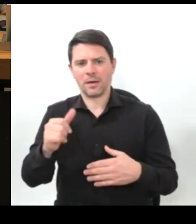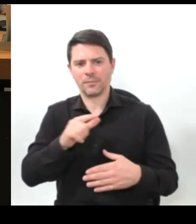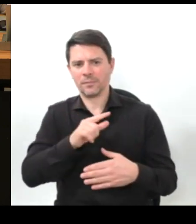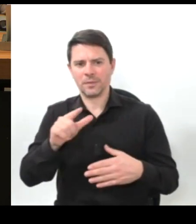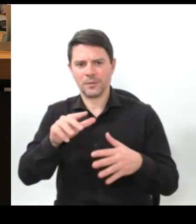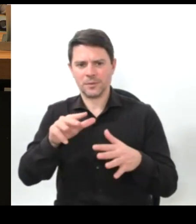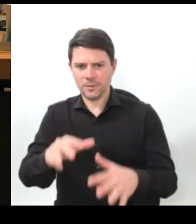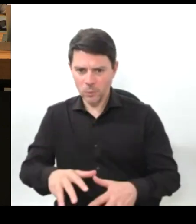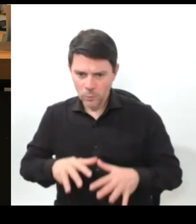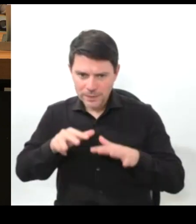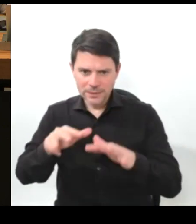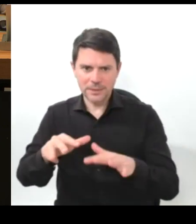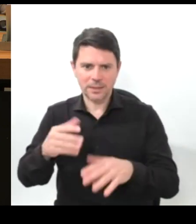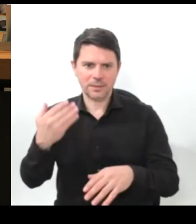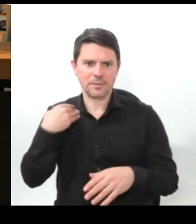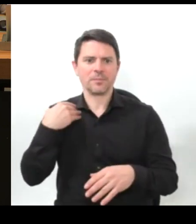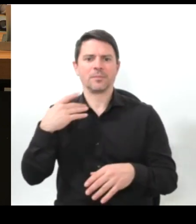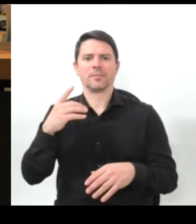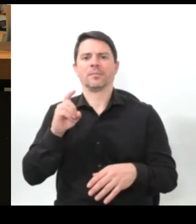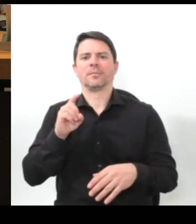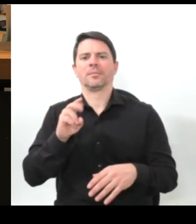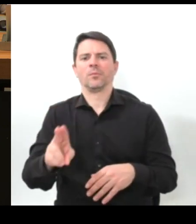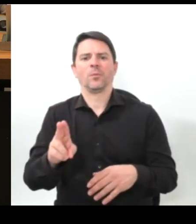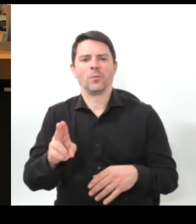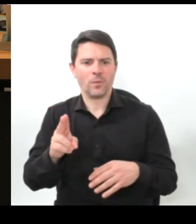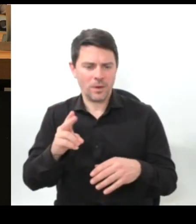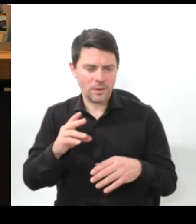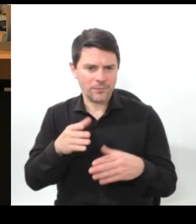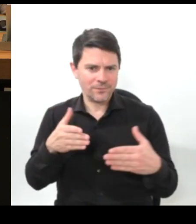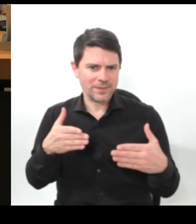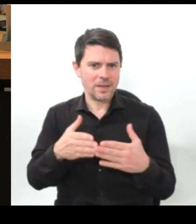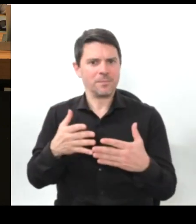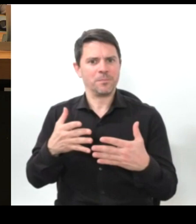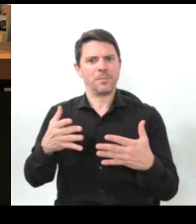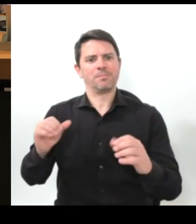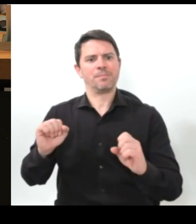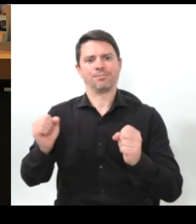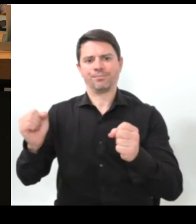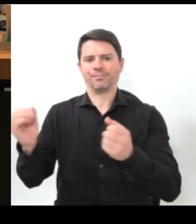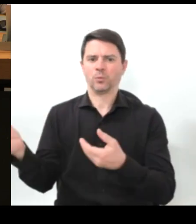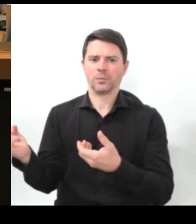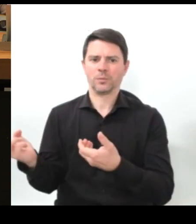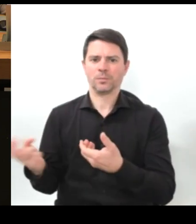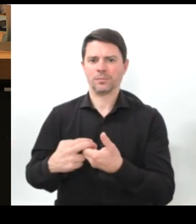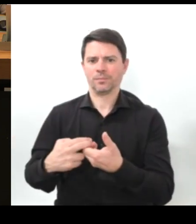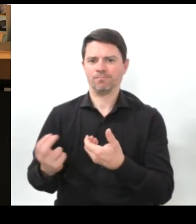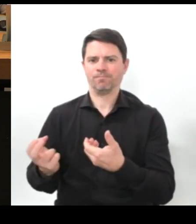mit Solarpanels besetzt sind. Fast keine, meine Damen und Herren. Versuchen Sie fünf zu finden, dann sind Sie schon gut im Spiel.